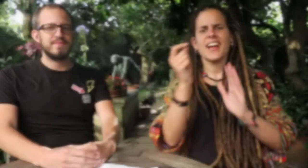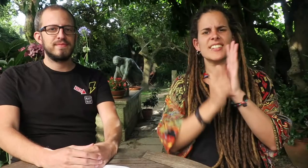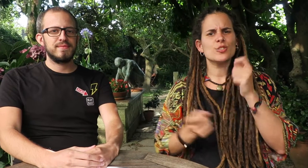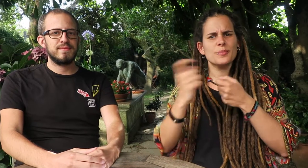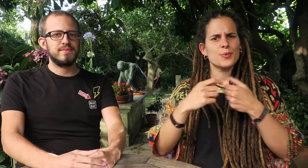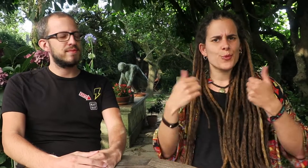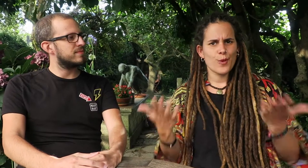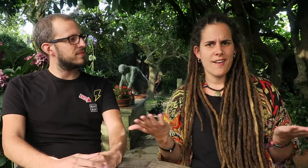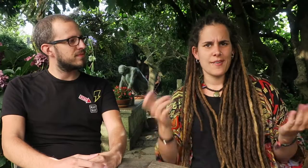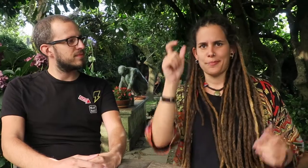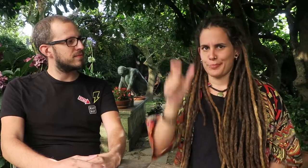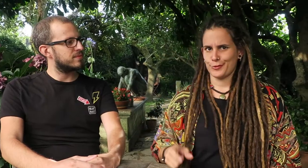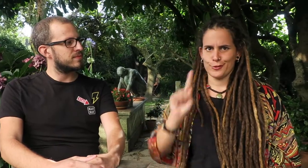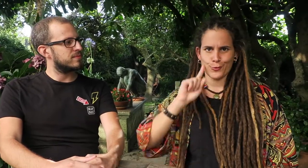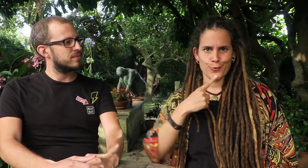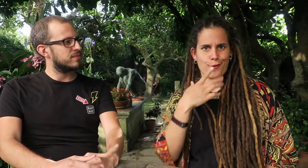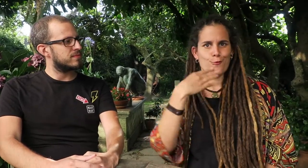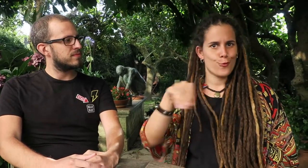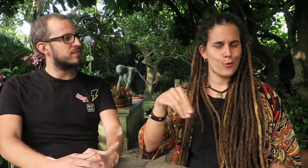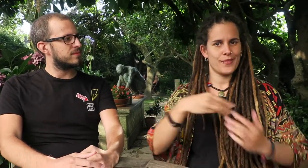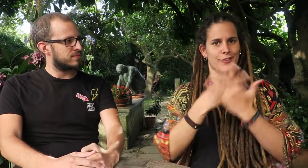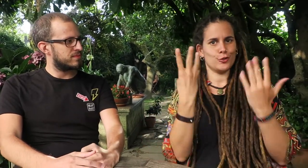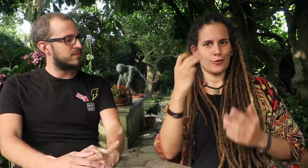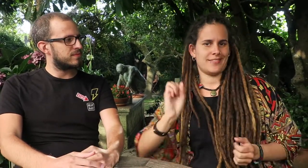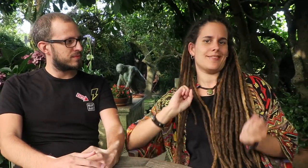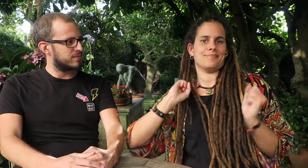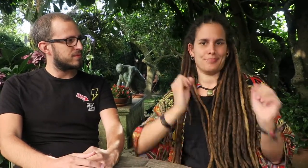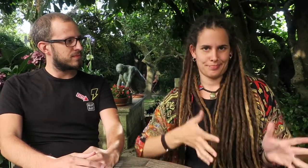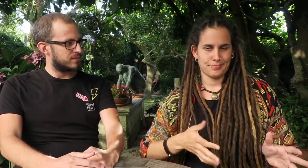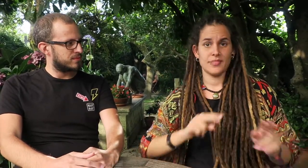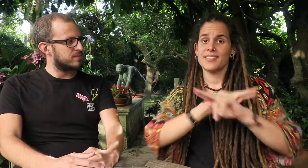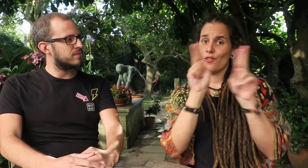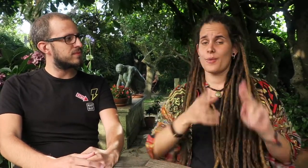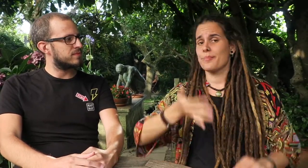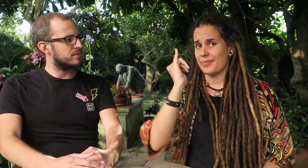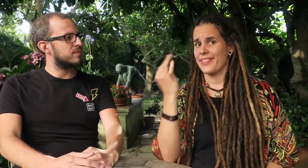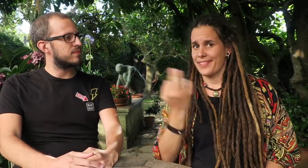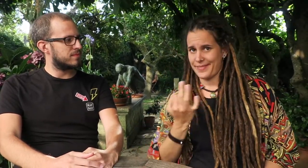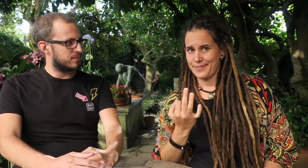¿Cuáles son los requisitos para poder participar? Ser persona sorda joven de 18 a 30 años, signante. Ha de dominar los signos internacionales.